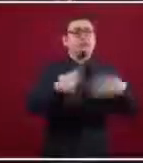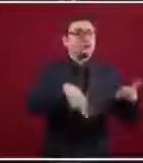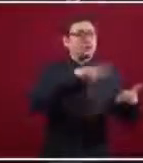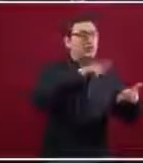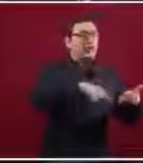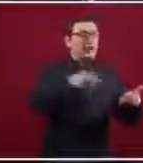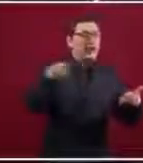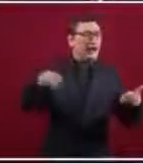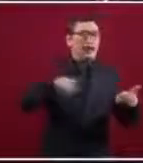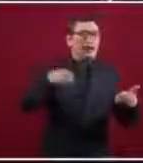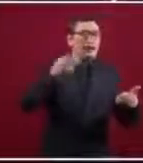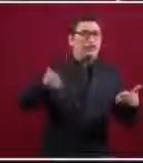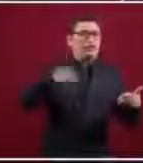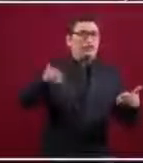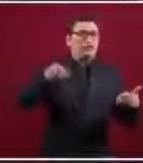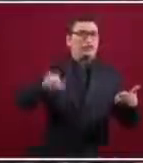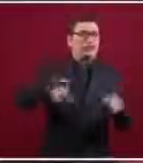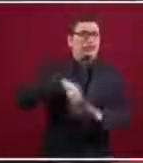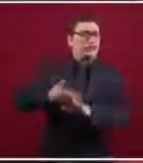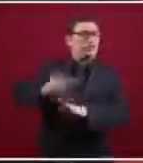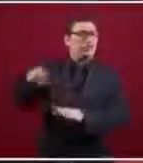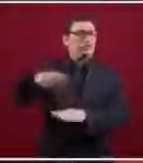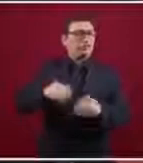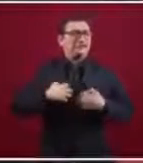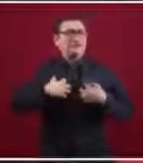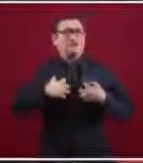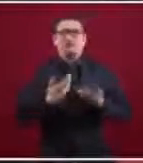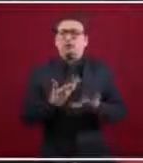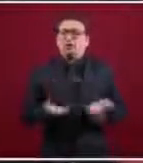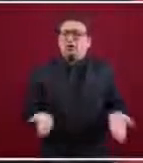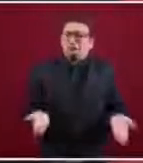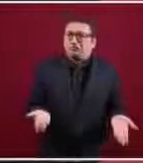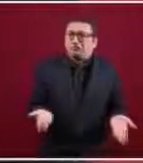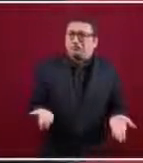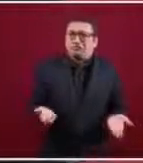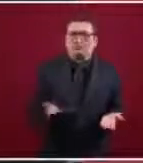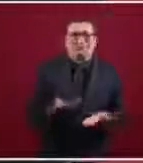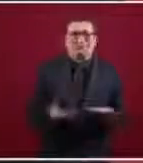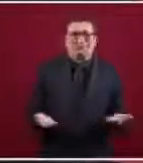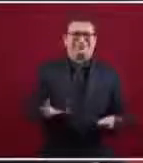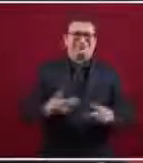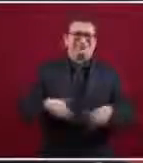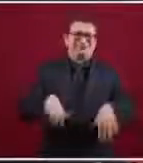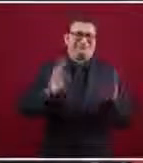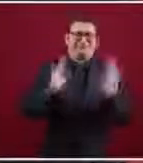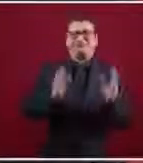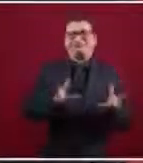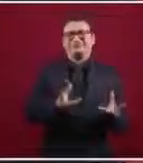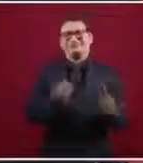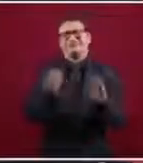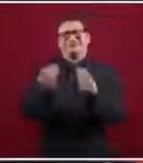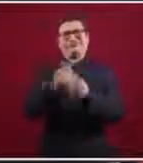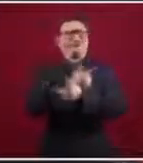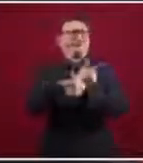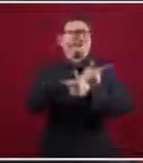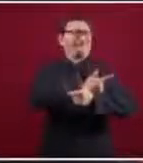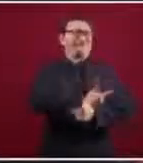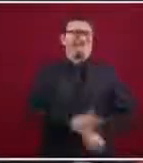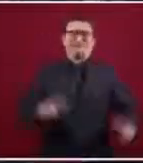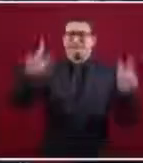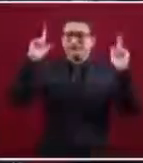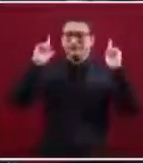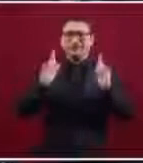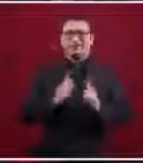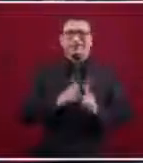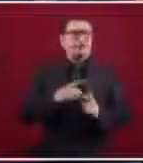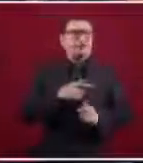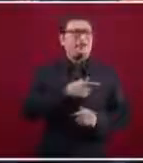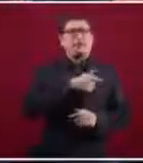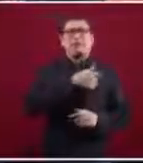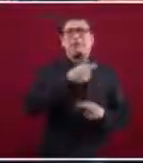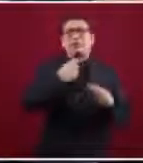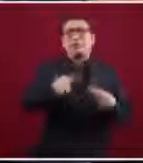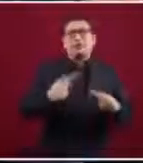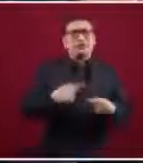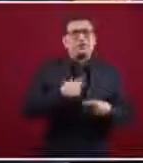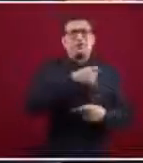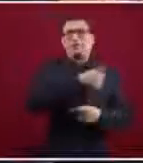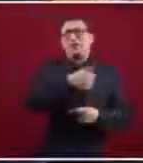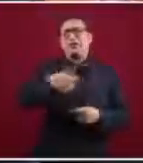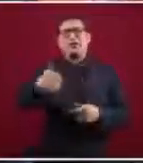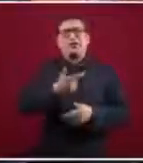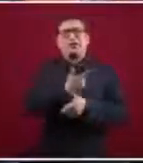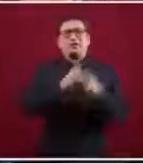pero ahora que hay tanta libertad, tantas expresiones, tantas manifestaciones, habla